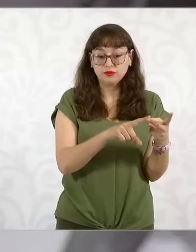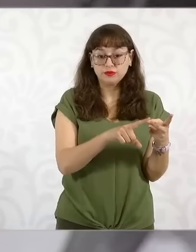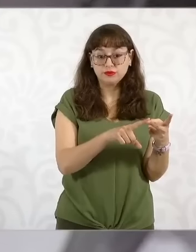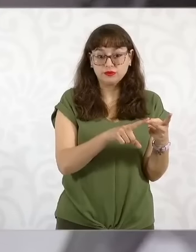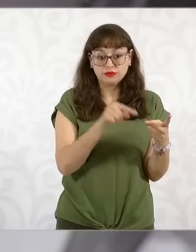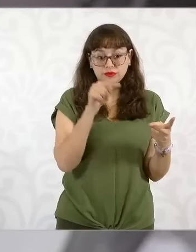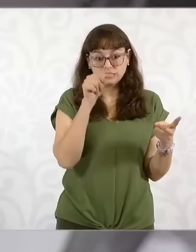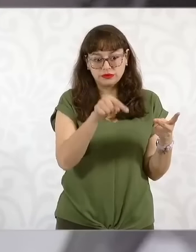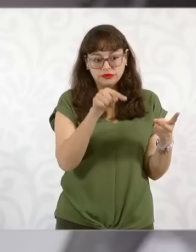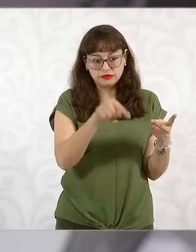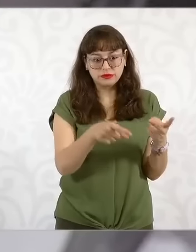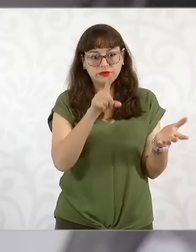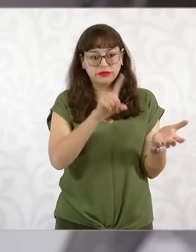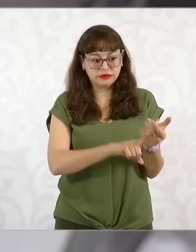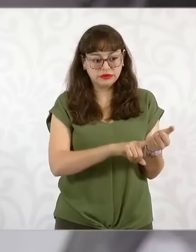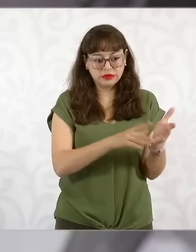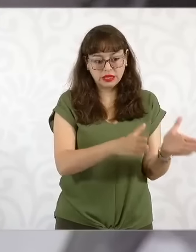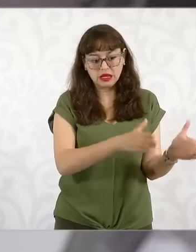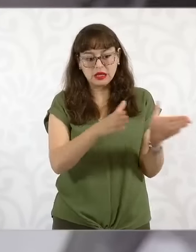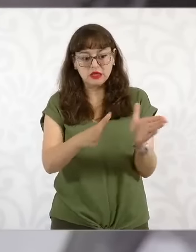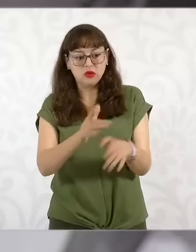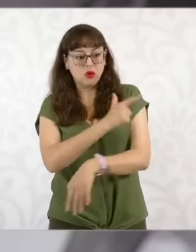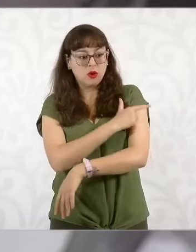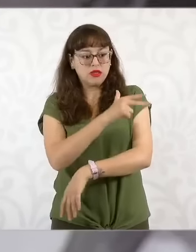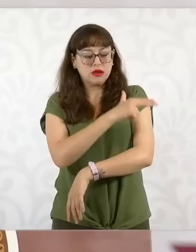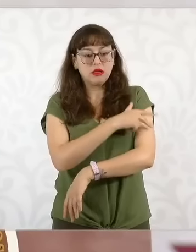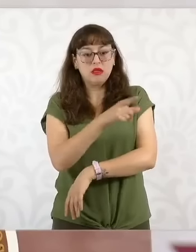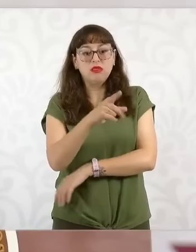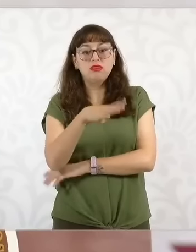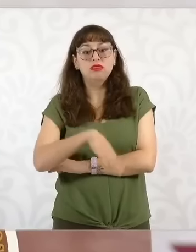cuartel de la Guardia Nacional a un lado y que no se hubieran dado cuenta?" Fue la propia Guardia